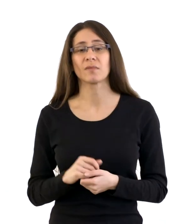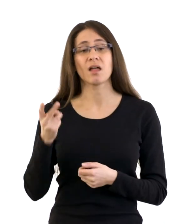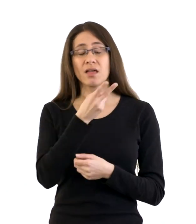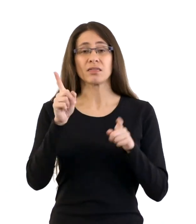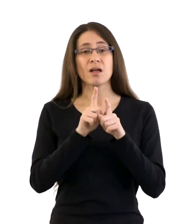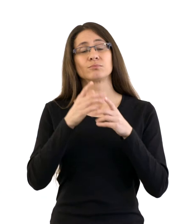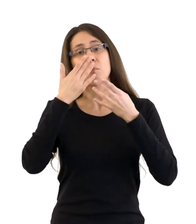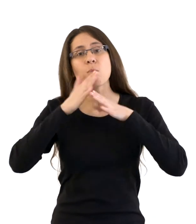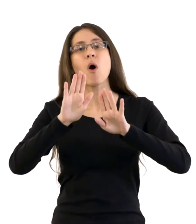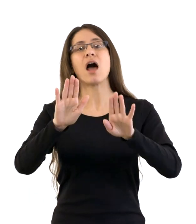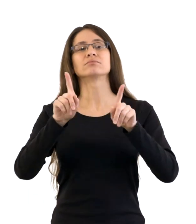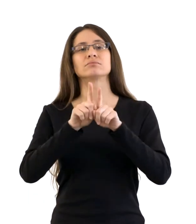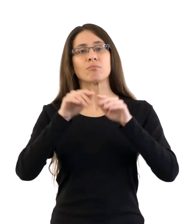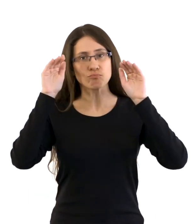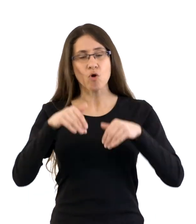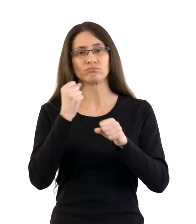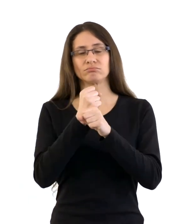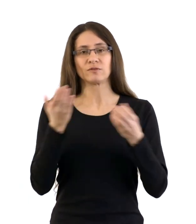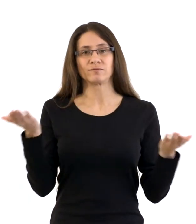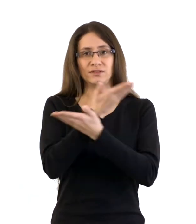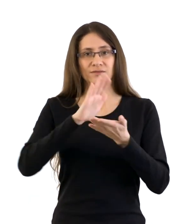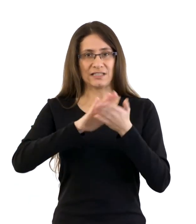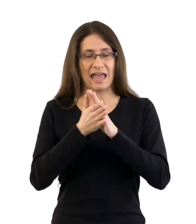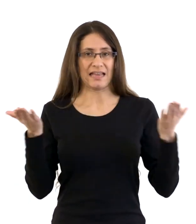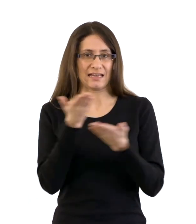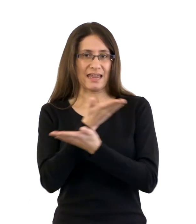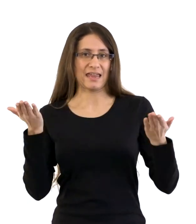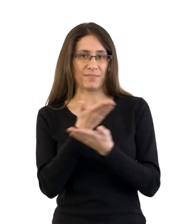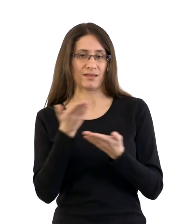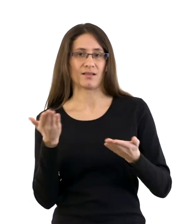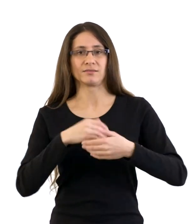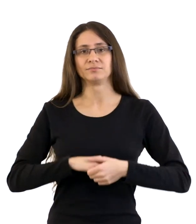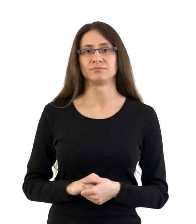że projekt ma kompleksowy charakter i jest oparty na idei wzajemnej współpracy organizacji o podobnej działalności.